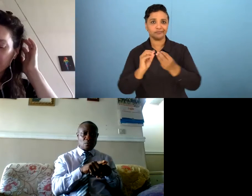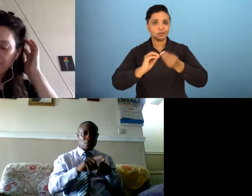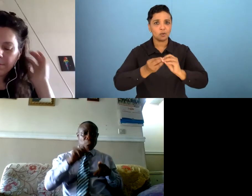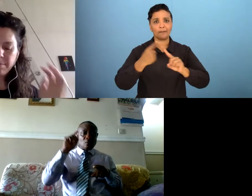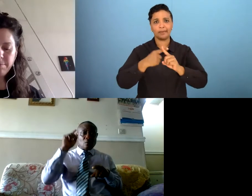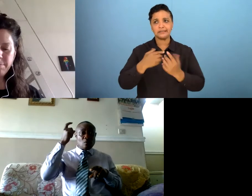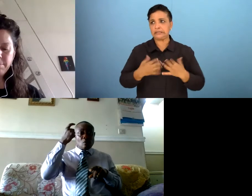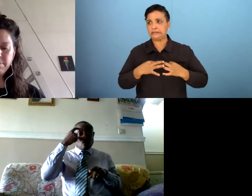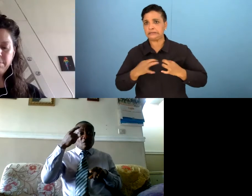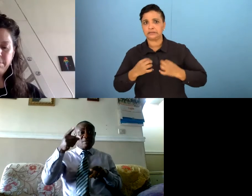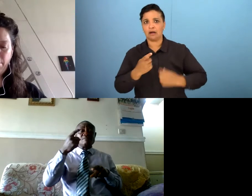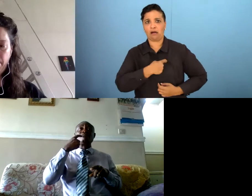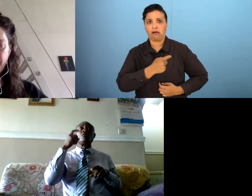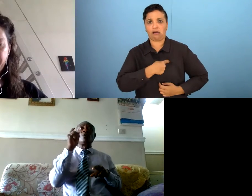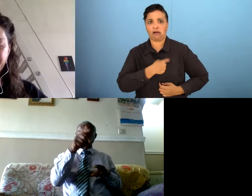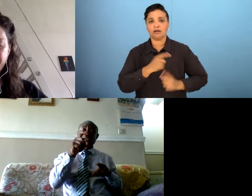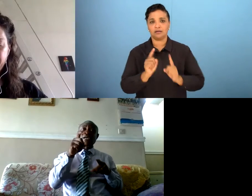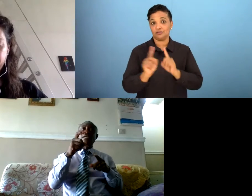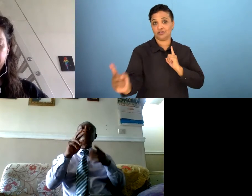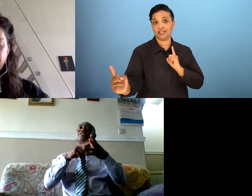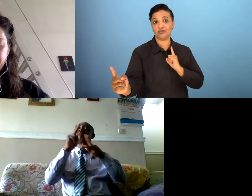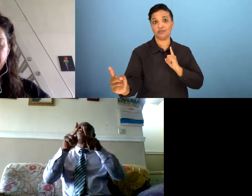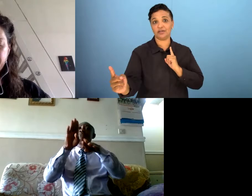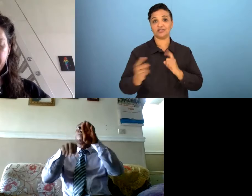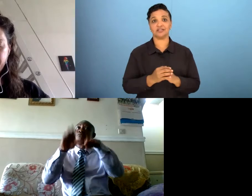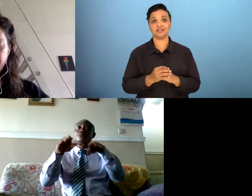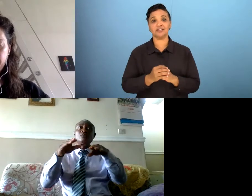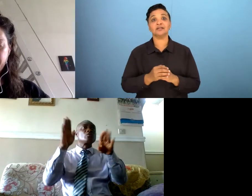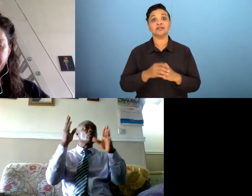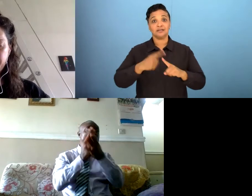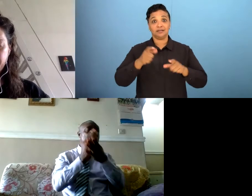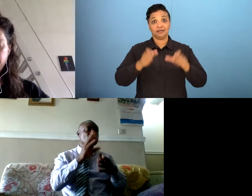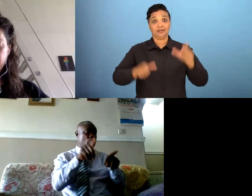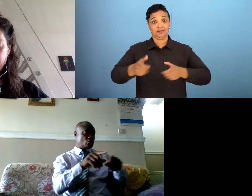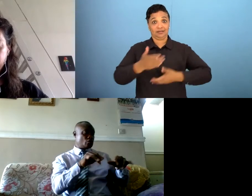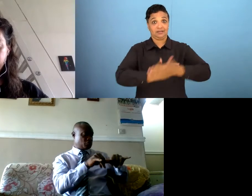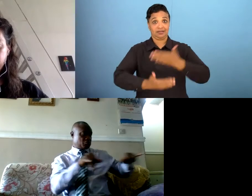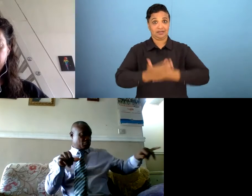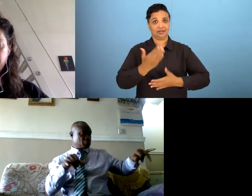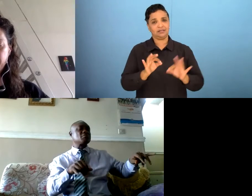Esto creó una serie de efectos, como depresión, enfrentamientos familiares, ansiedad y retraimiento.